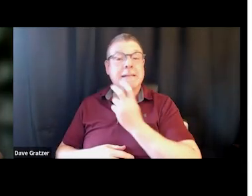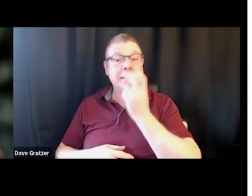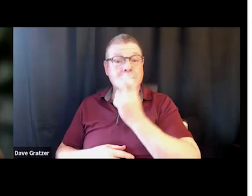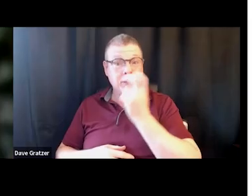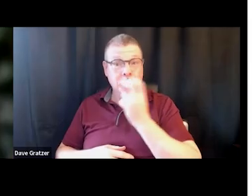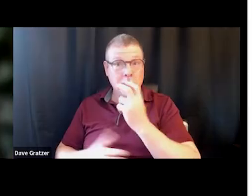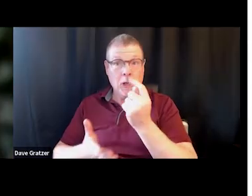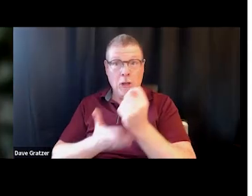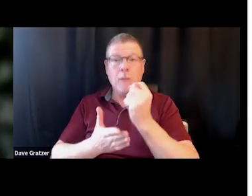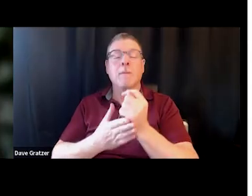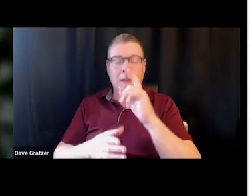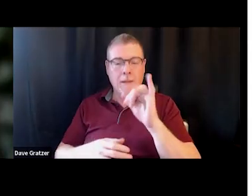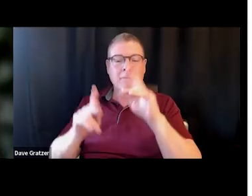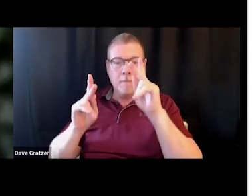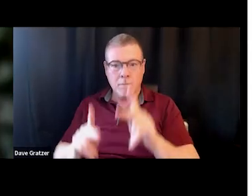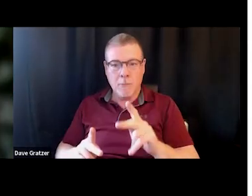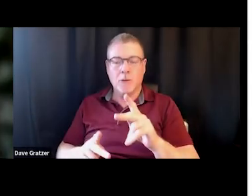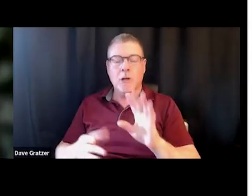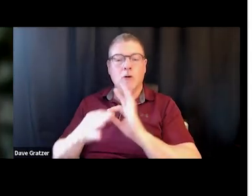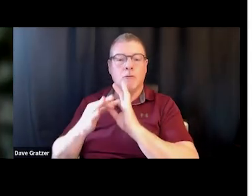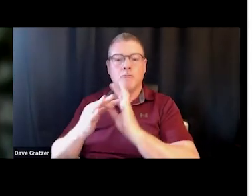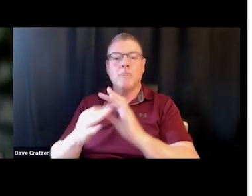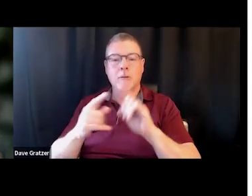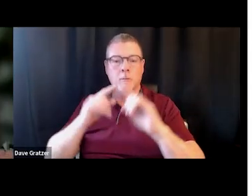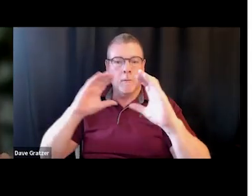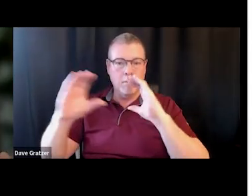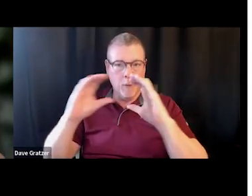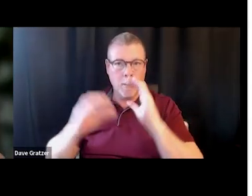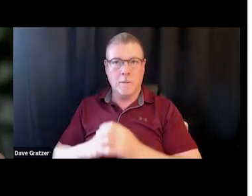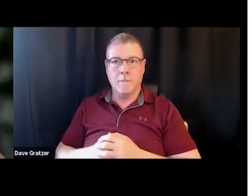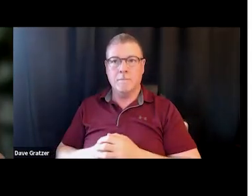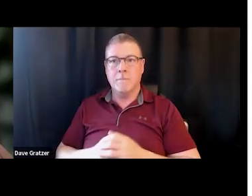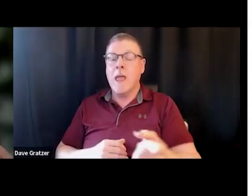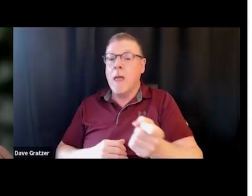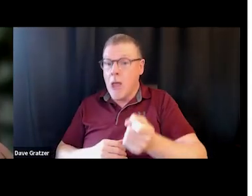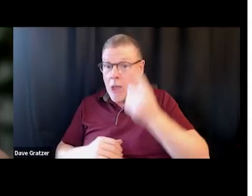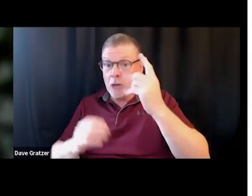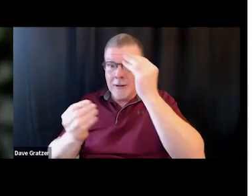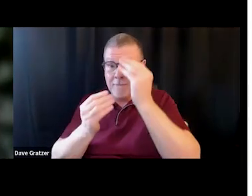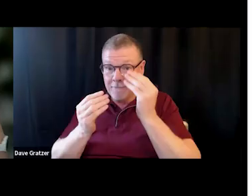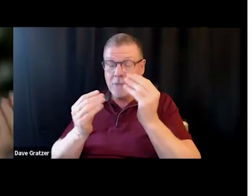especialmente si la persona identifica problemas relacionados con la comunicación. Entender la información que las personas les comparten,